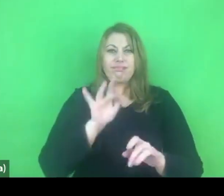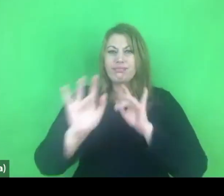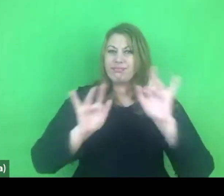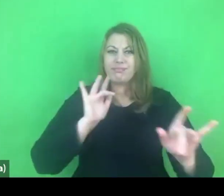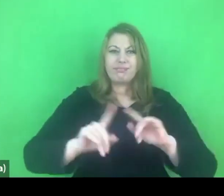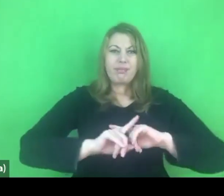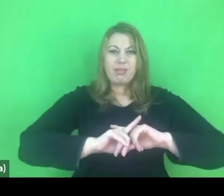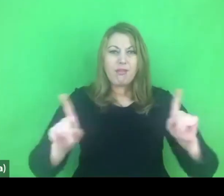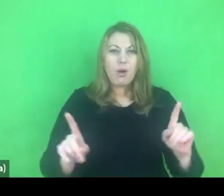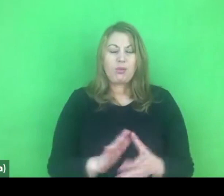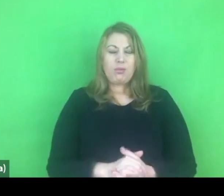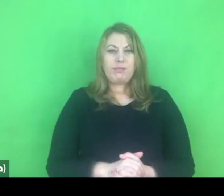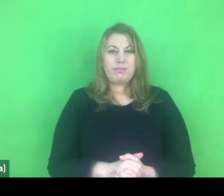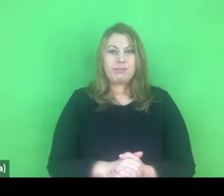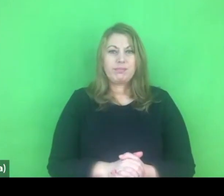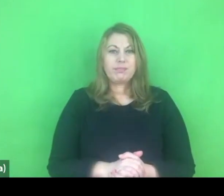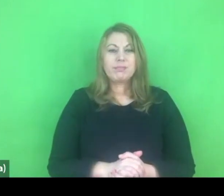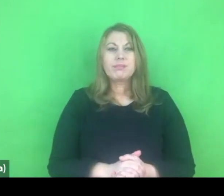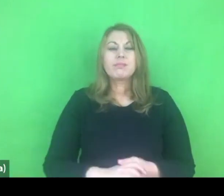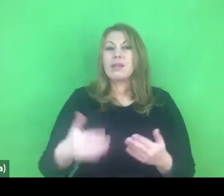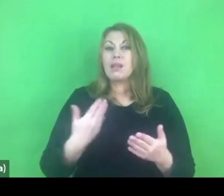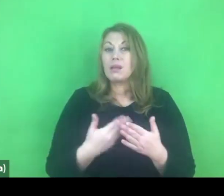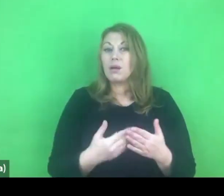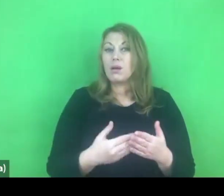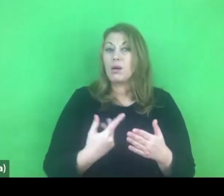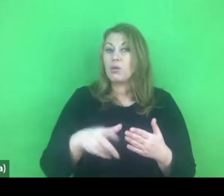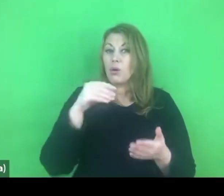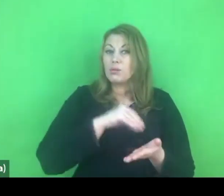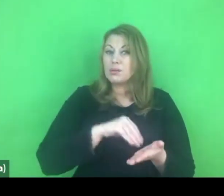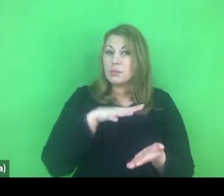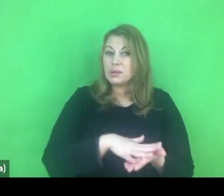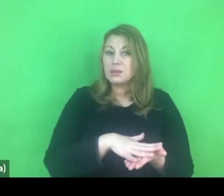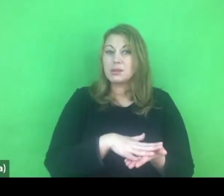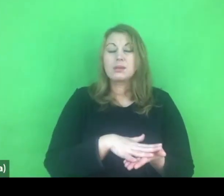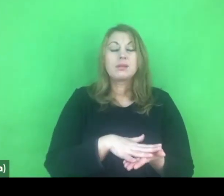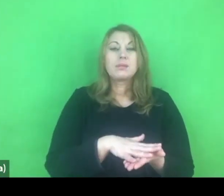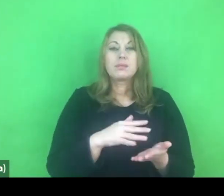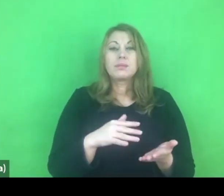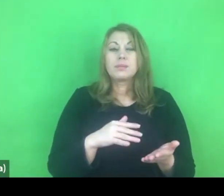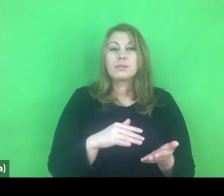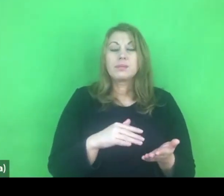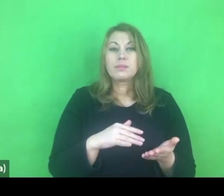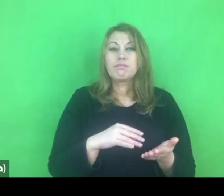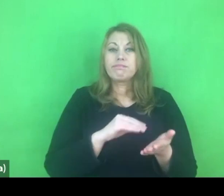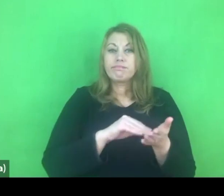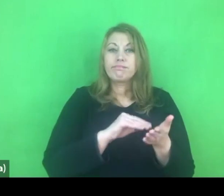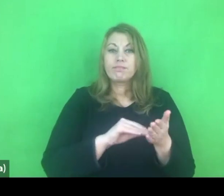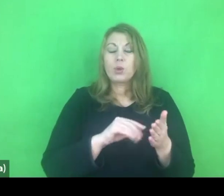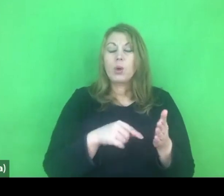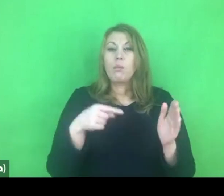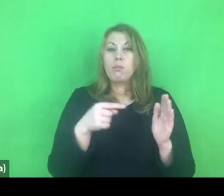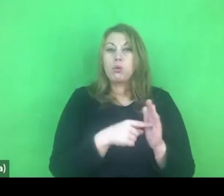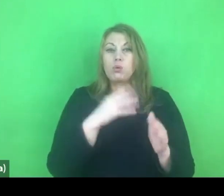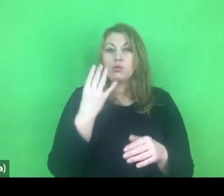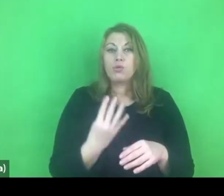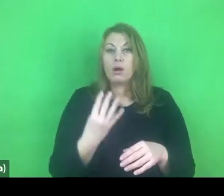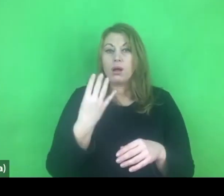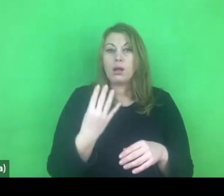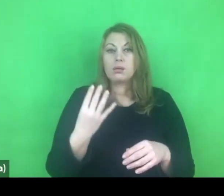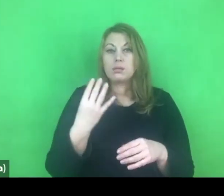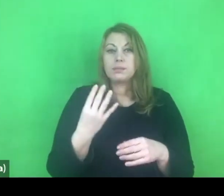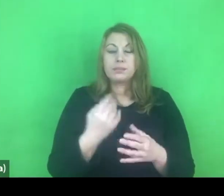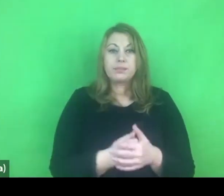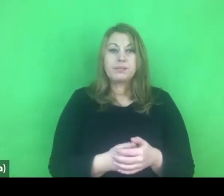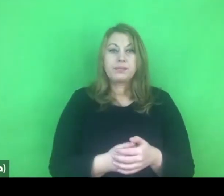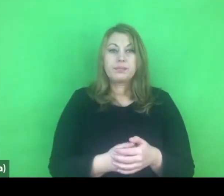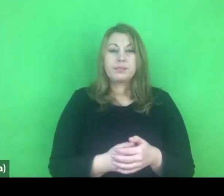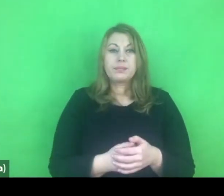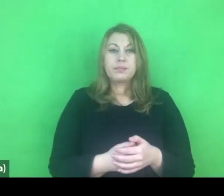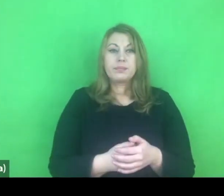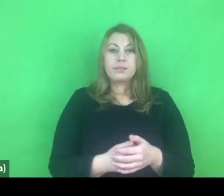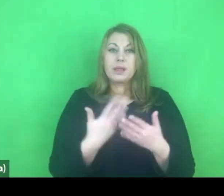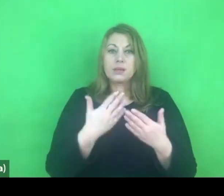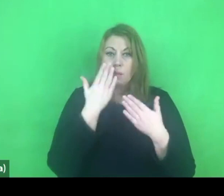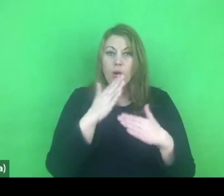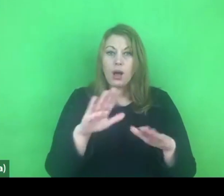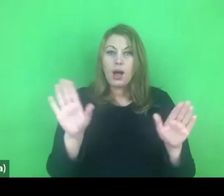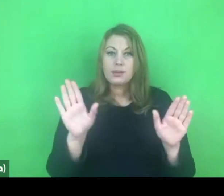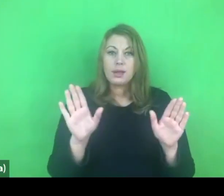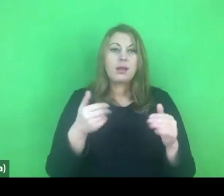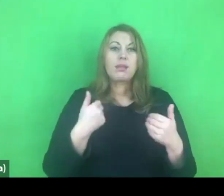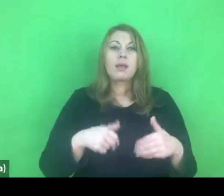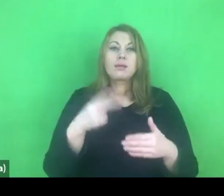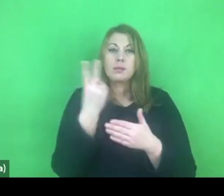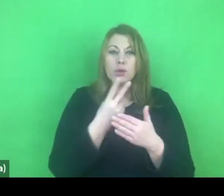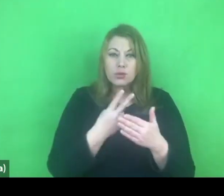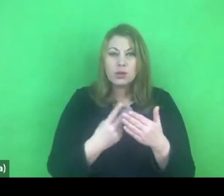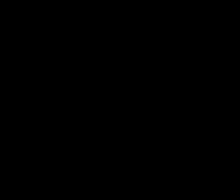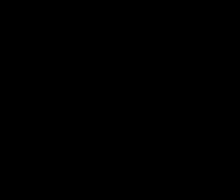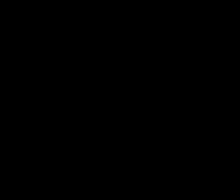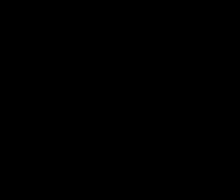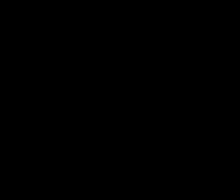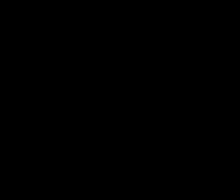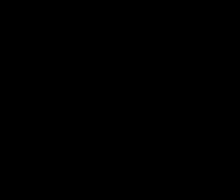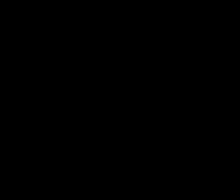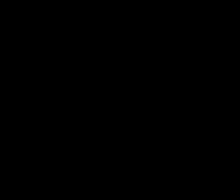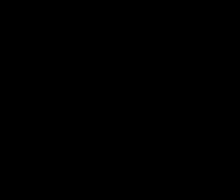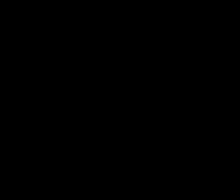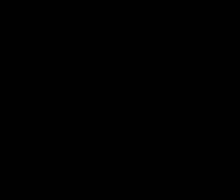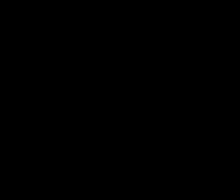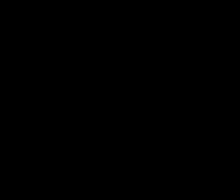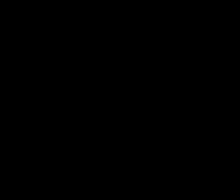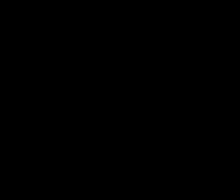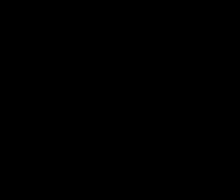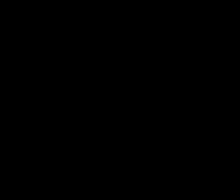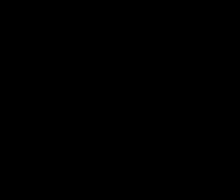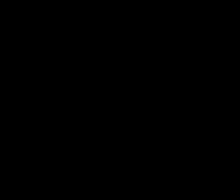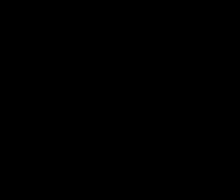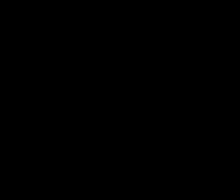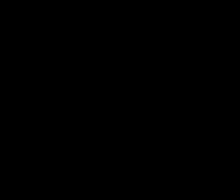Istnieje zapis, jest to punkt 4. Znowu posłużę się prezentacją, by nie czytać tego Państwu, tylko by to zademonstrować.